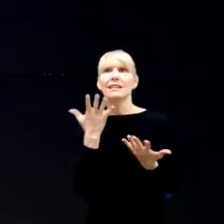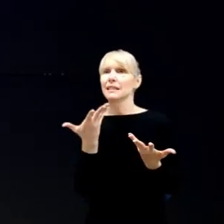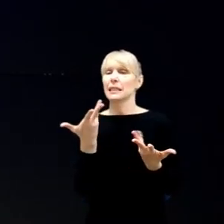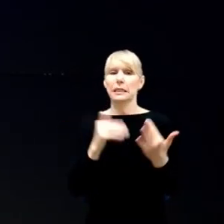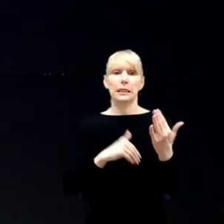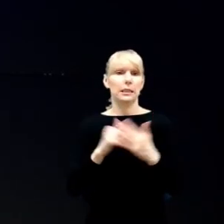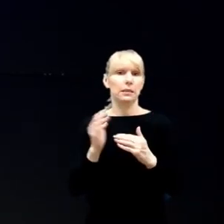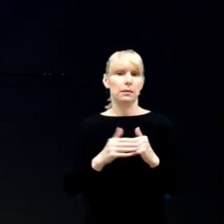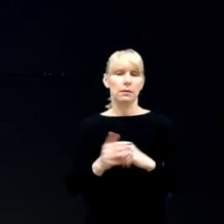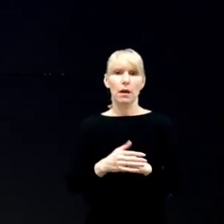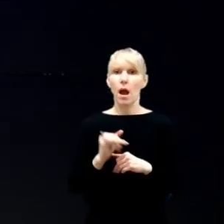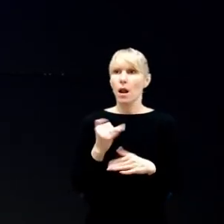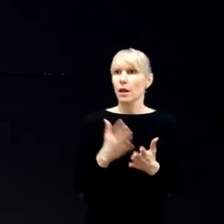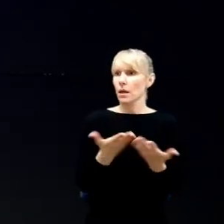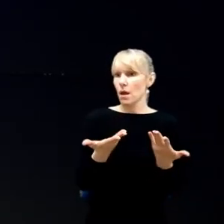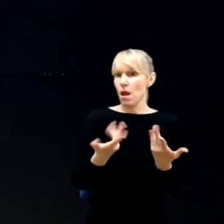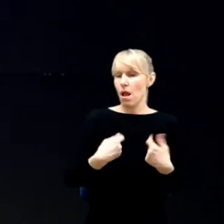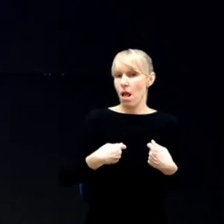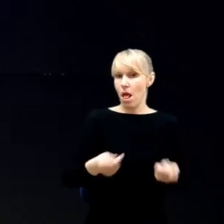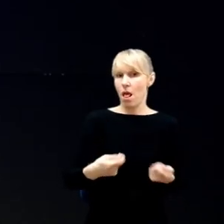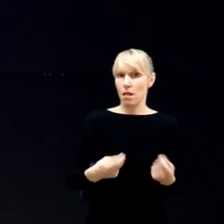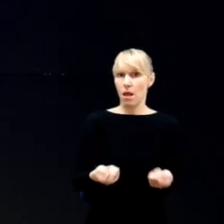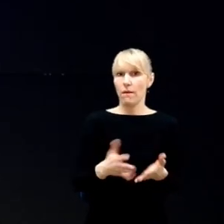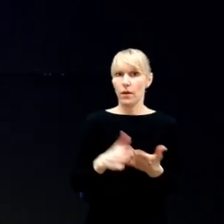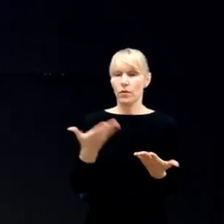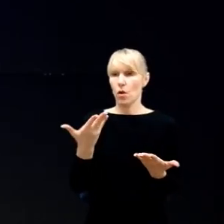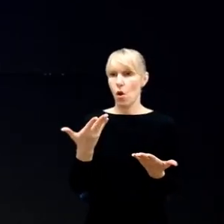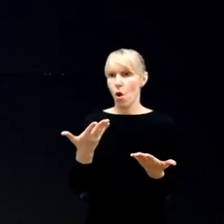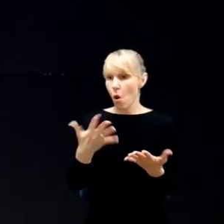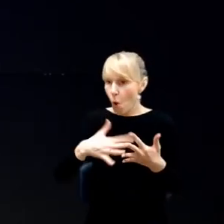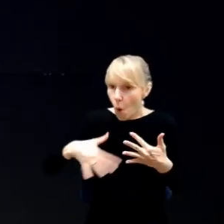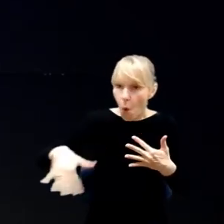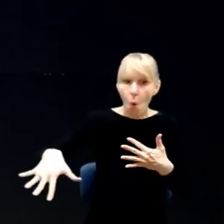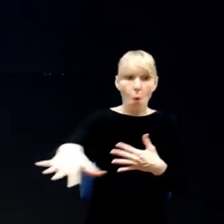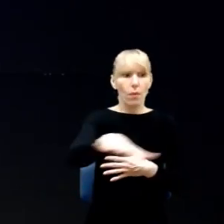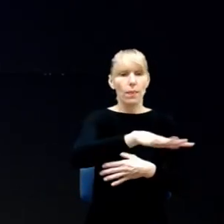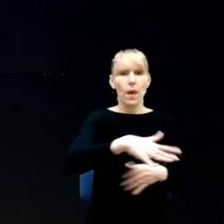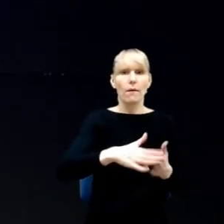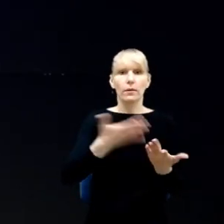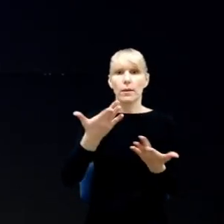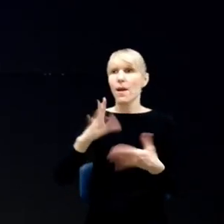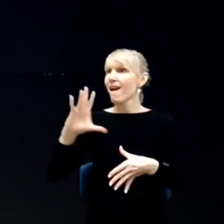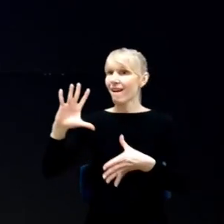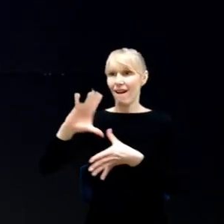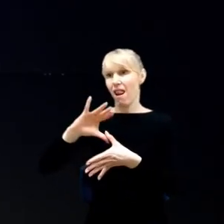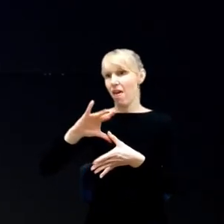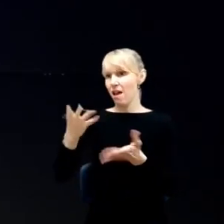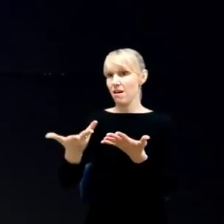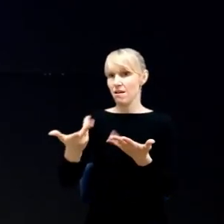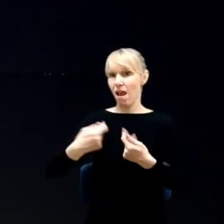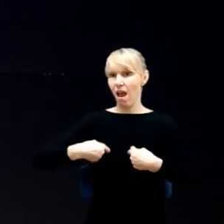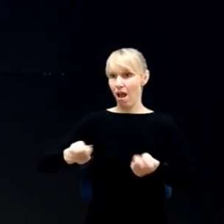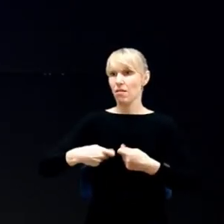to bardzo szybko skupiły teren, stworzyły warunki do tego, żeby powstała galeria handlowa. Nie, że mam coś przeciwko galeriom.